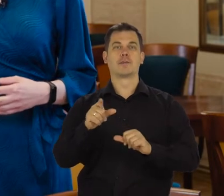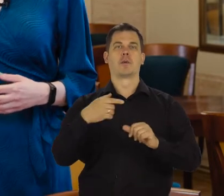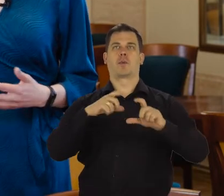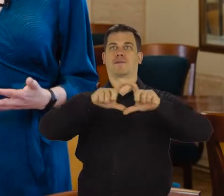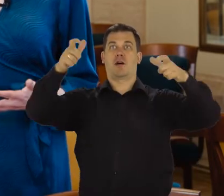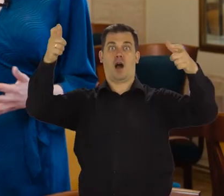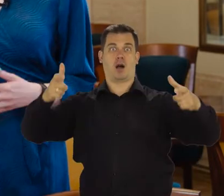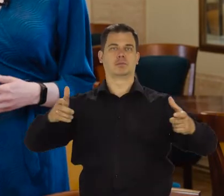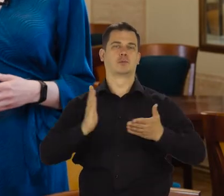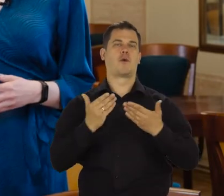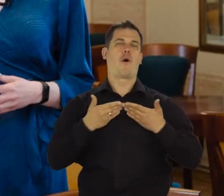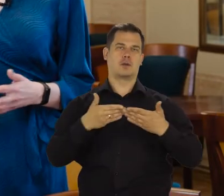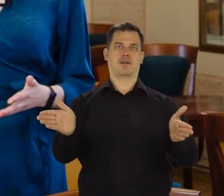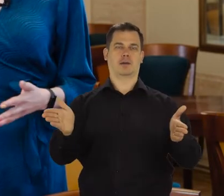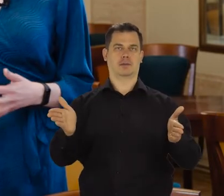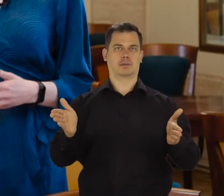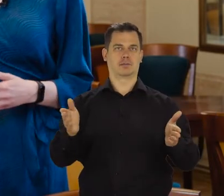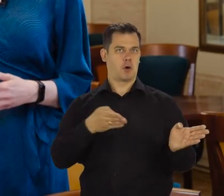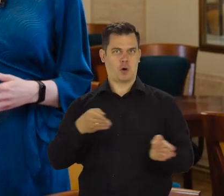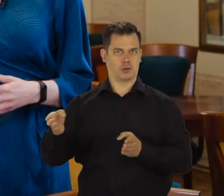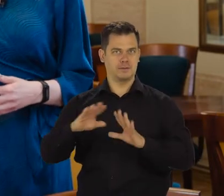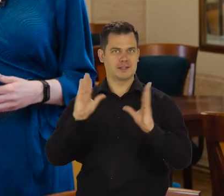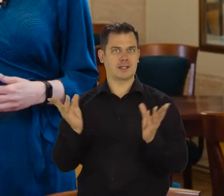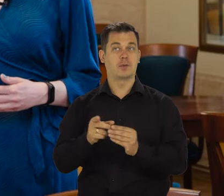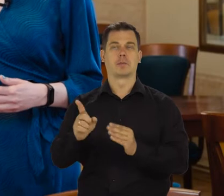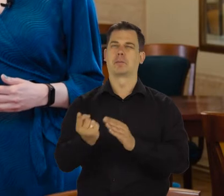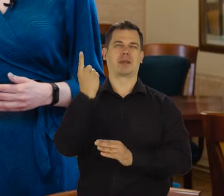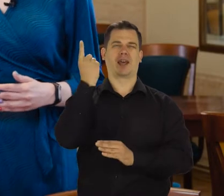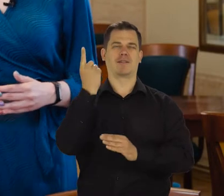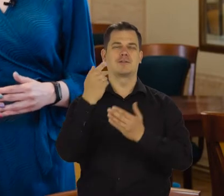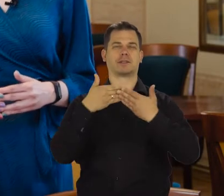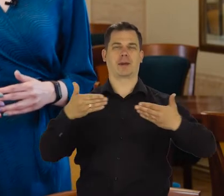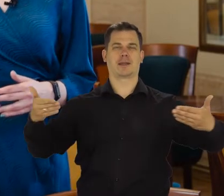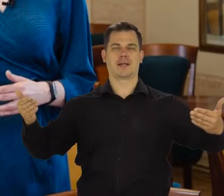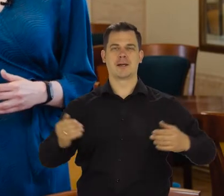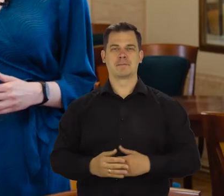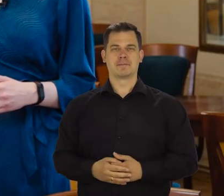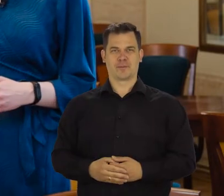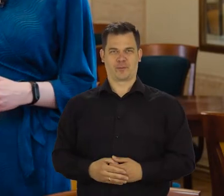gmach został otwarty, już był w pełni wyposażony. Zagrano wtedy pierwszy spektakl.